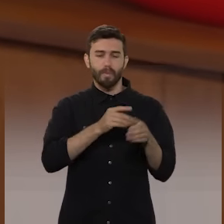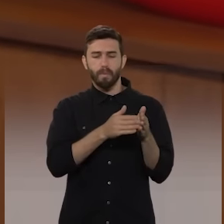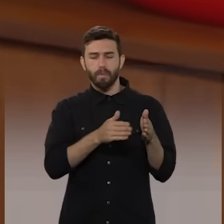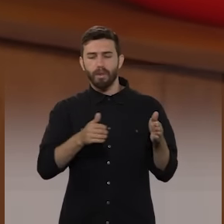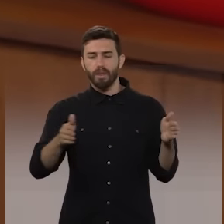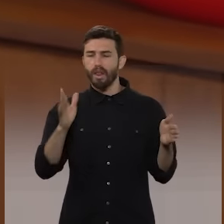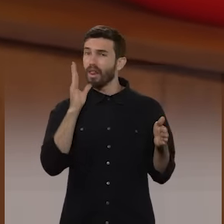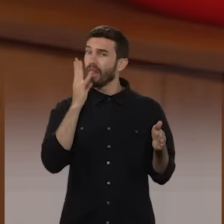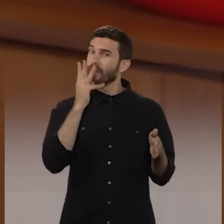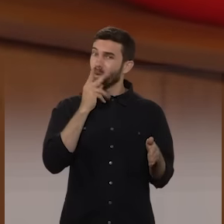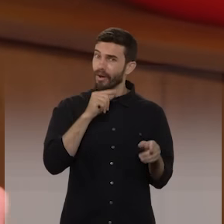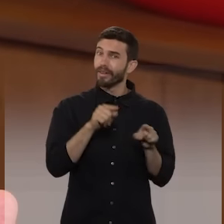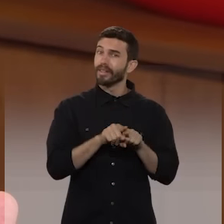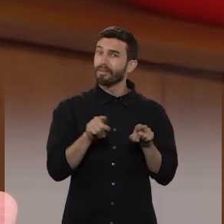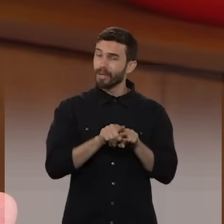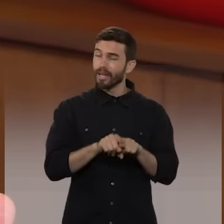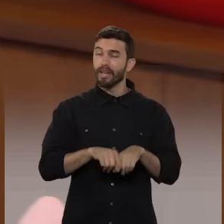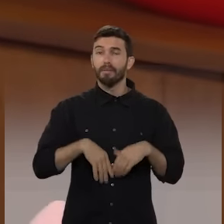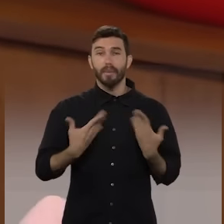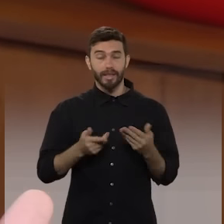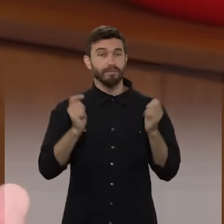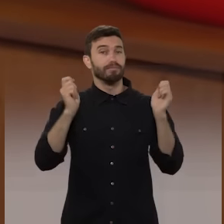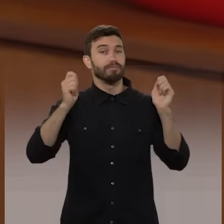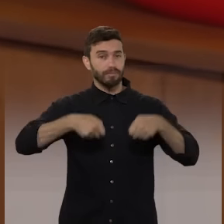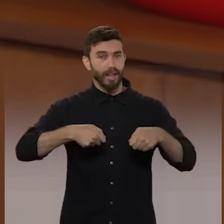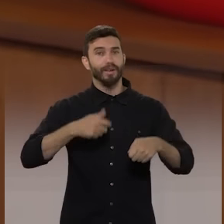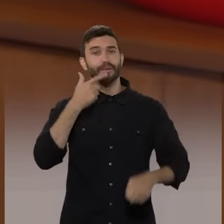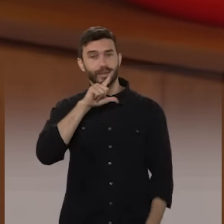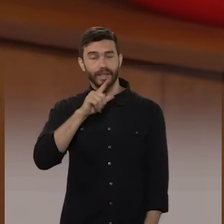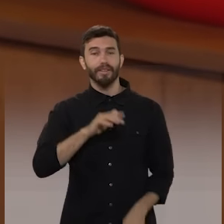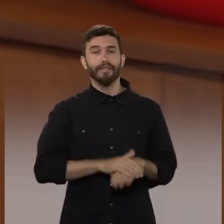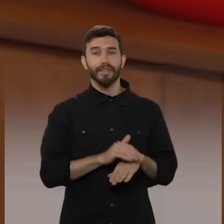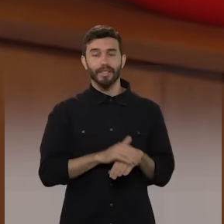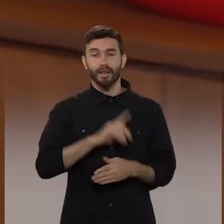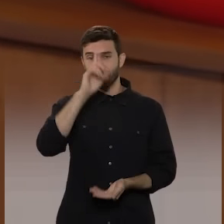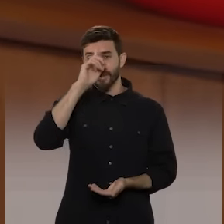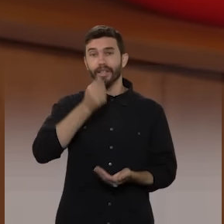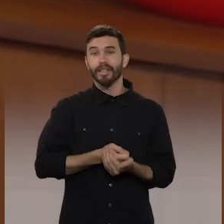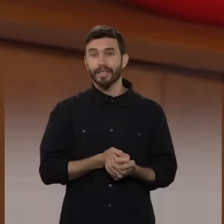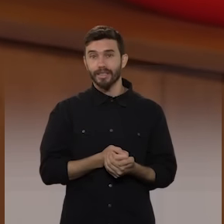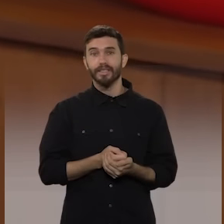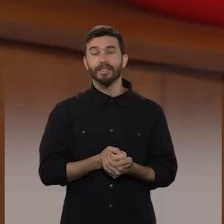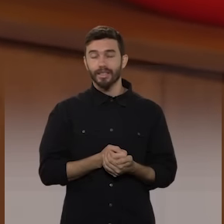mas que é possível ser feito. É uma decisão, uma decisão de